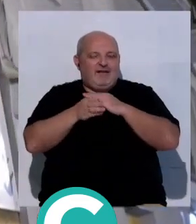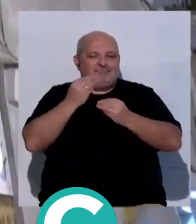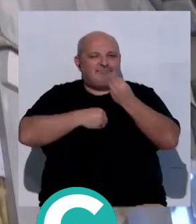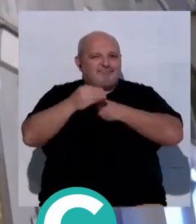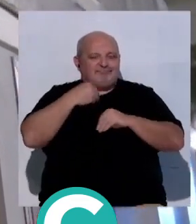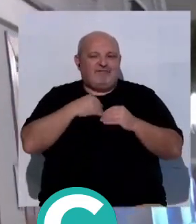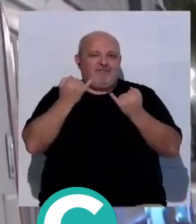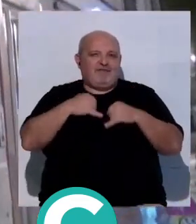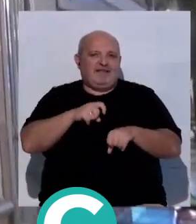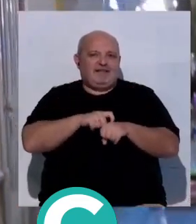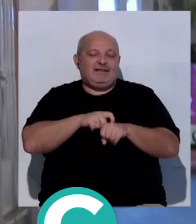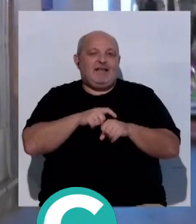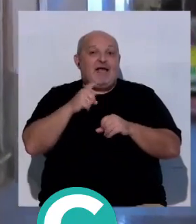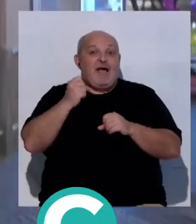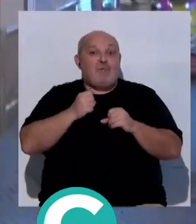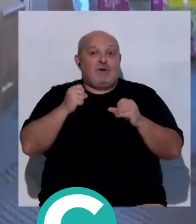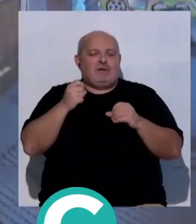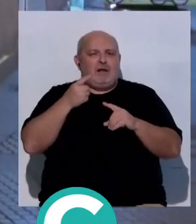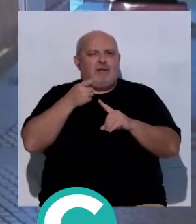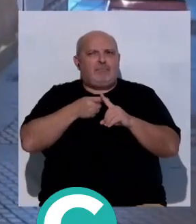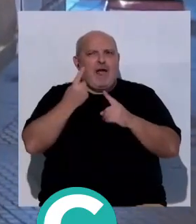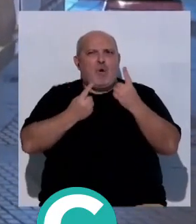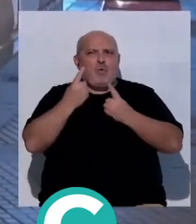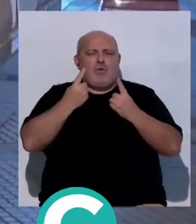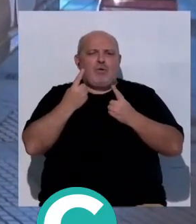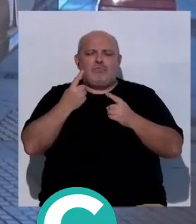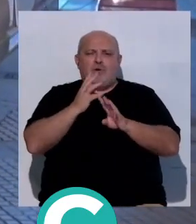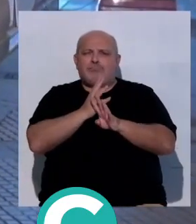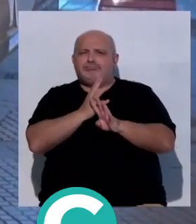de la fiesta una hamburguesería que tenía en algunos momentos hasta largas colas para poder